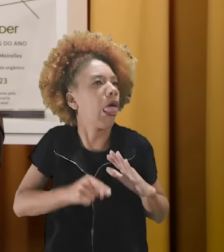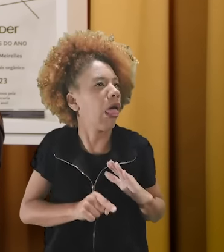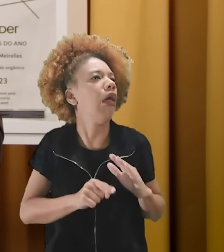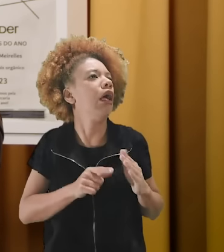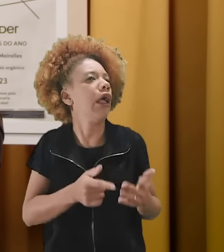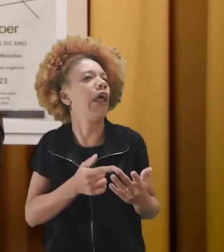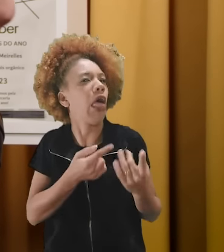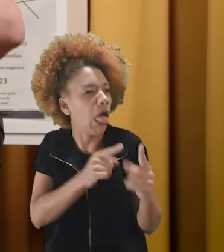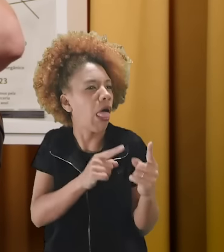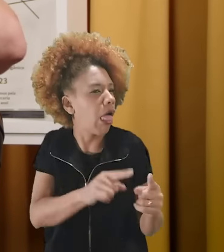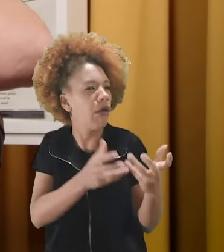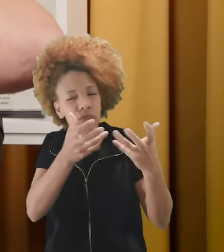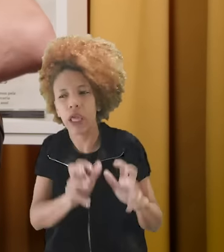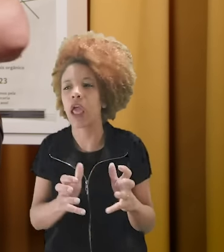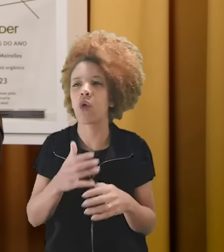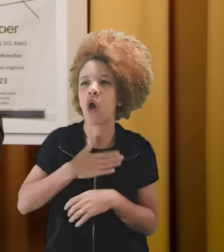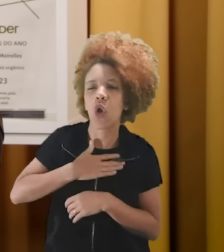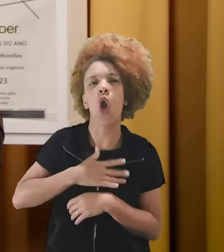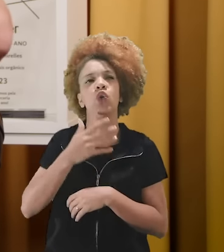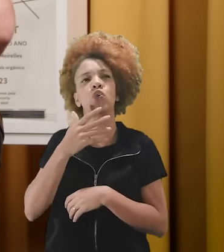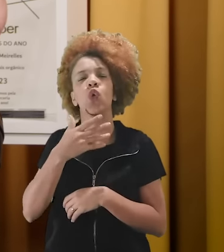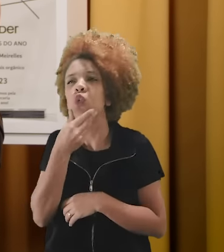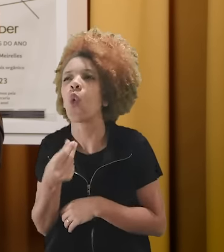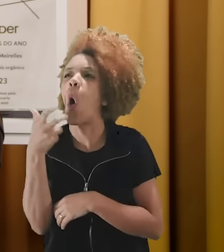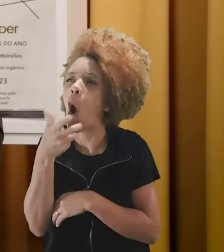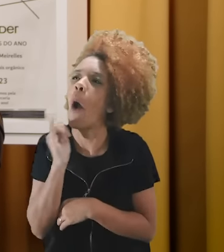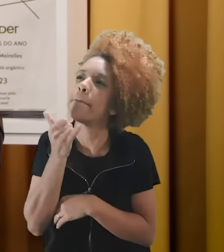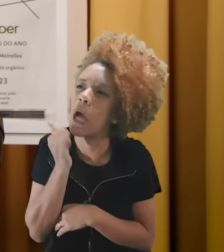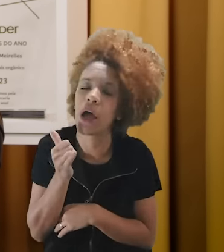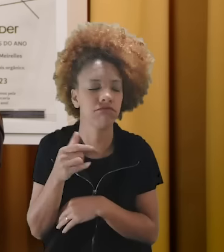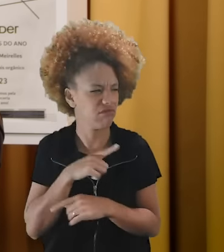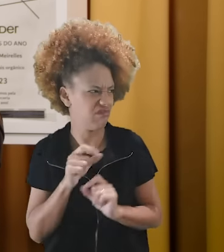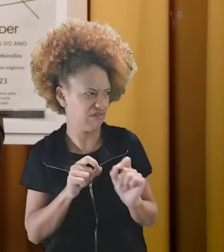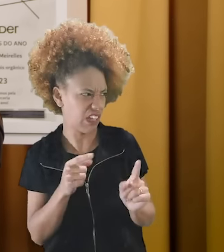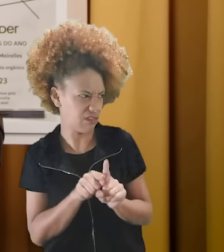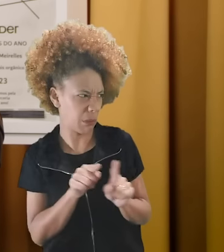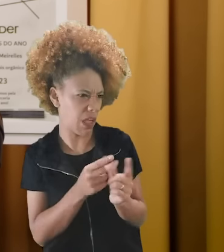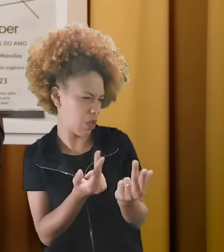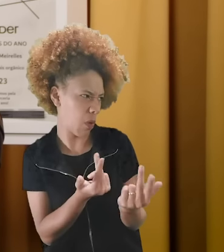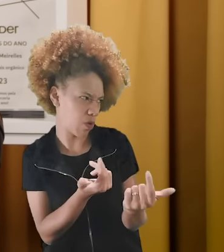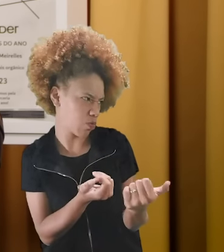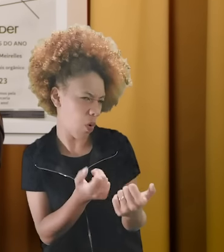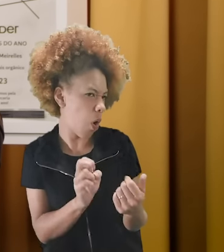eu não quero eu gosto da do homem narrando tal tem esse tipo de coisa também no Mundo dos Games